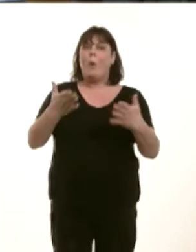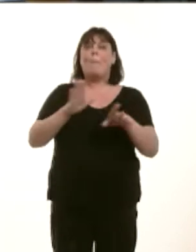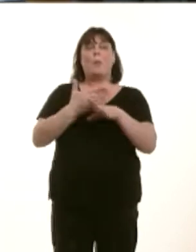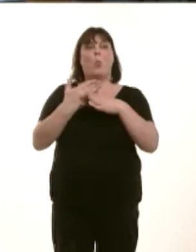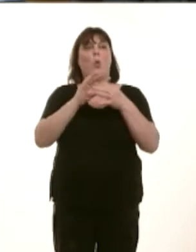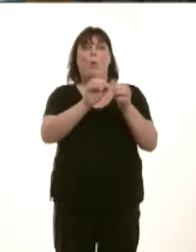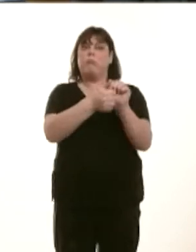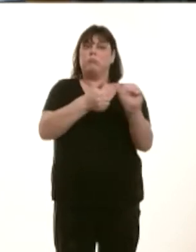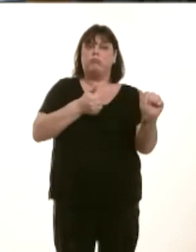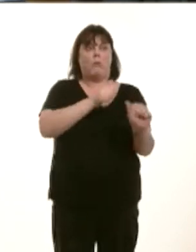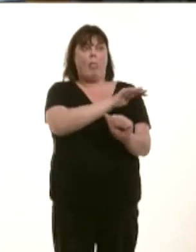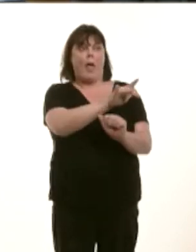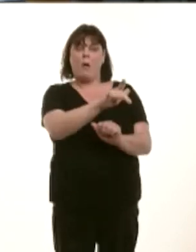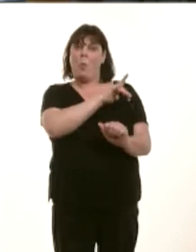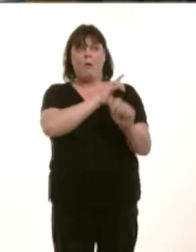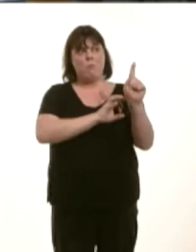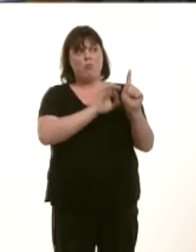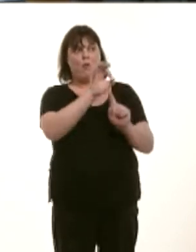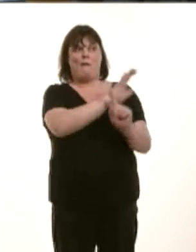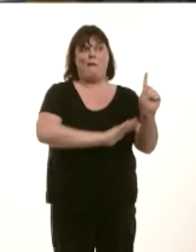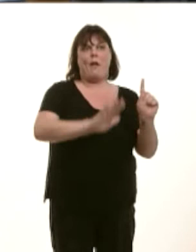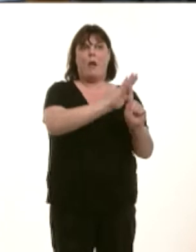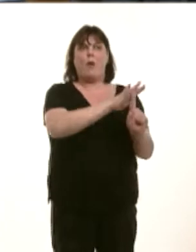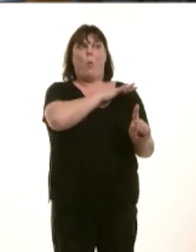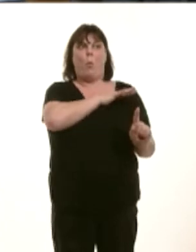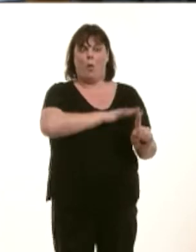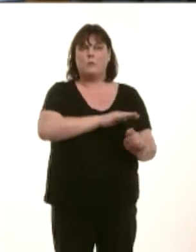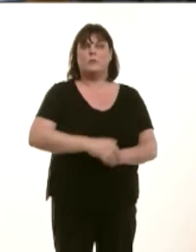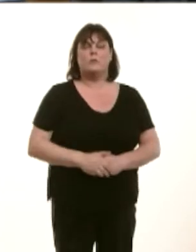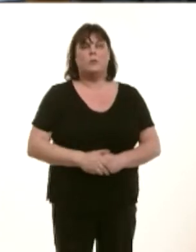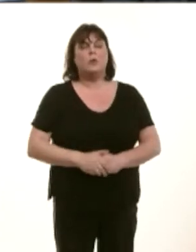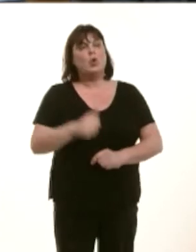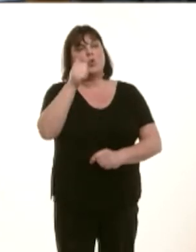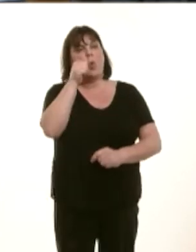Rydym am sicrhau bod Cymru yn elwa o broject seilwaith symudol Llywodraeth y DU, os yw